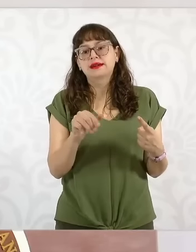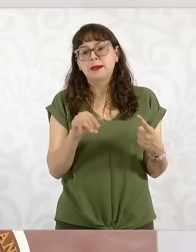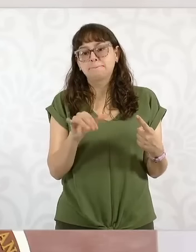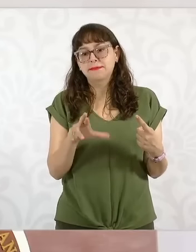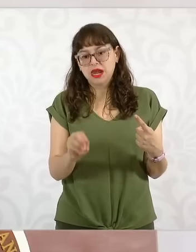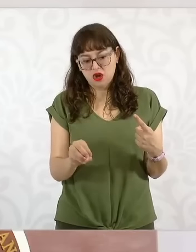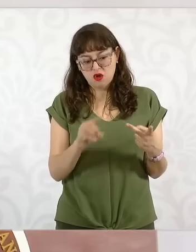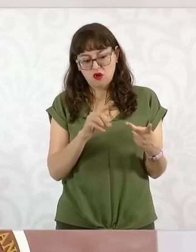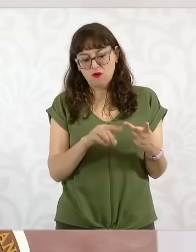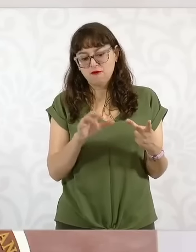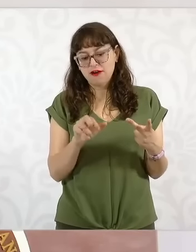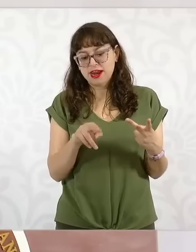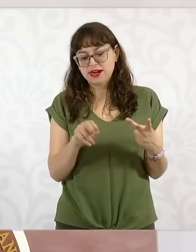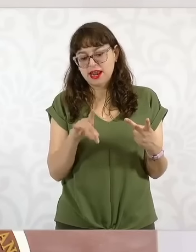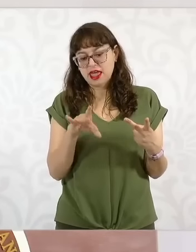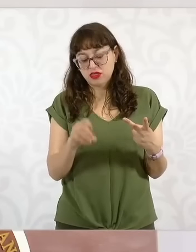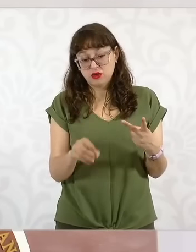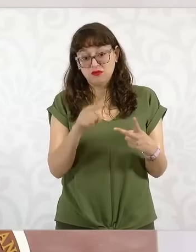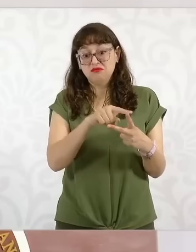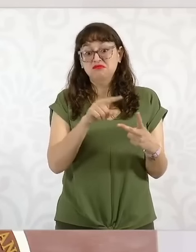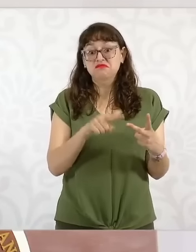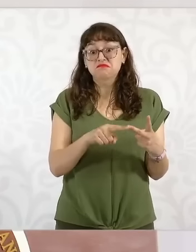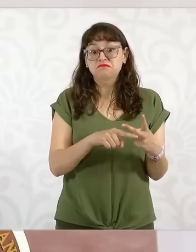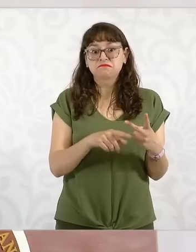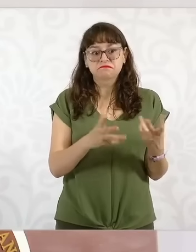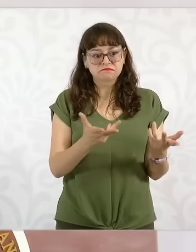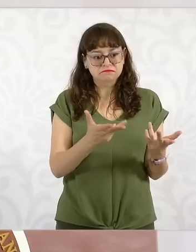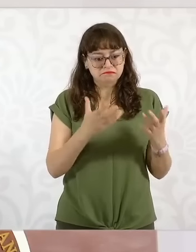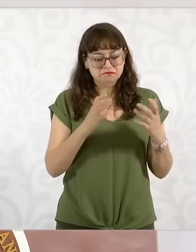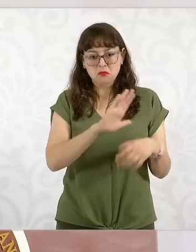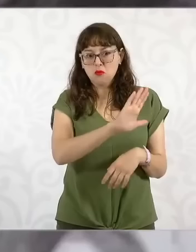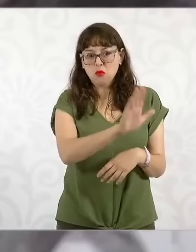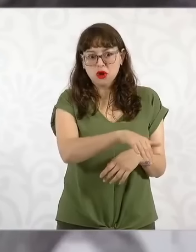El 10 de noviembre se localizan los cuerpos de Ramiro y Fernando sobre la carretera Uruaparacho,